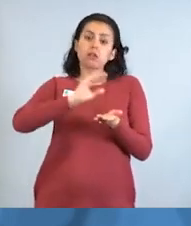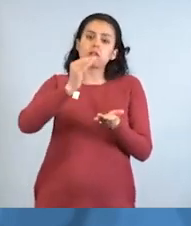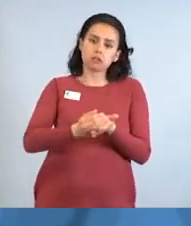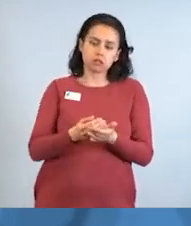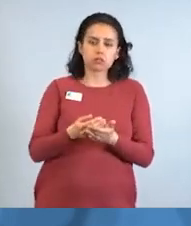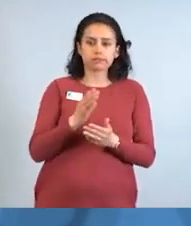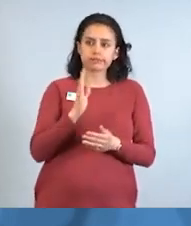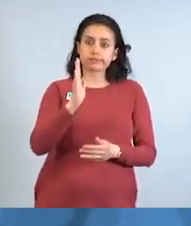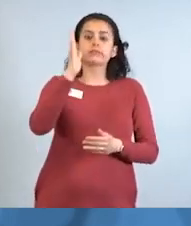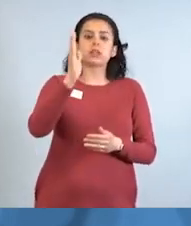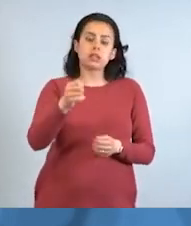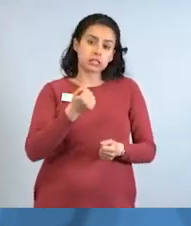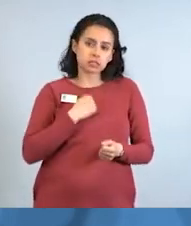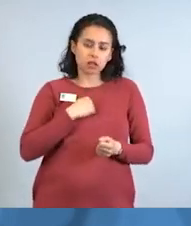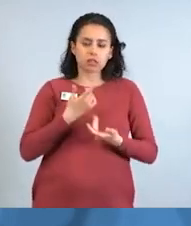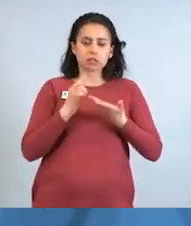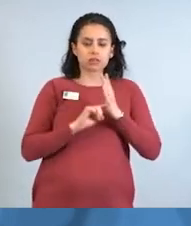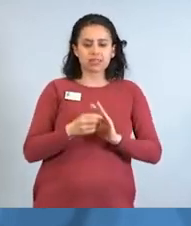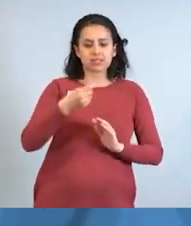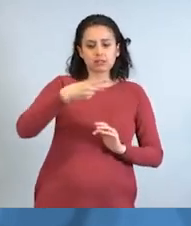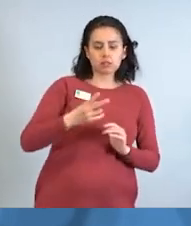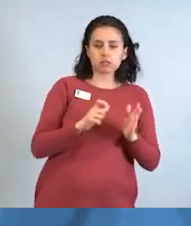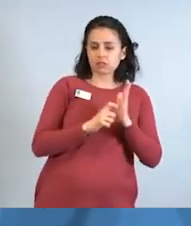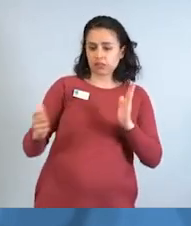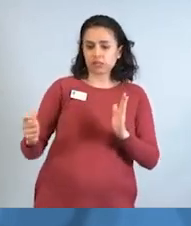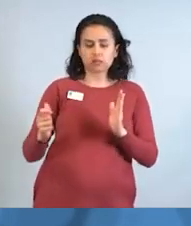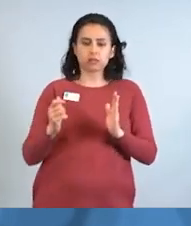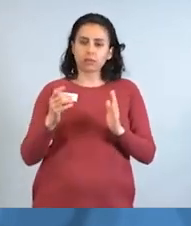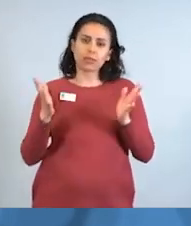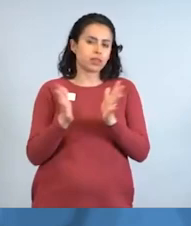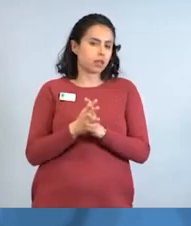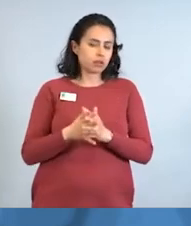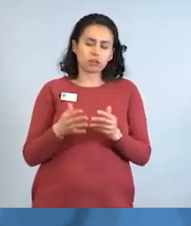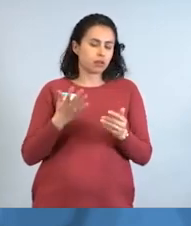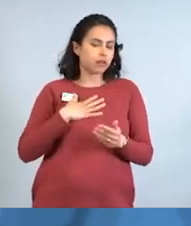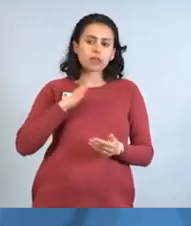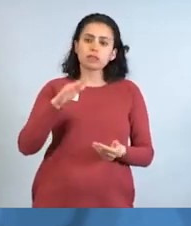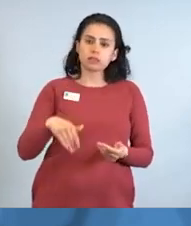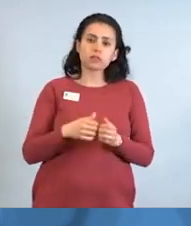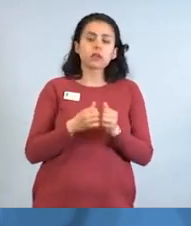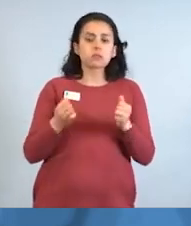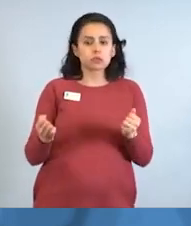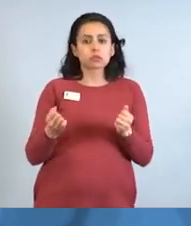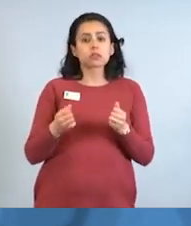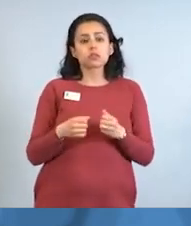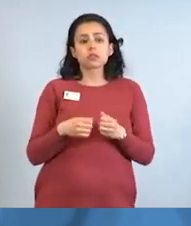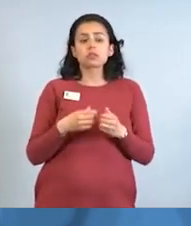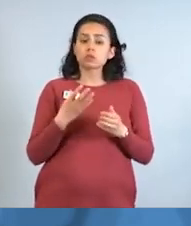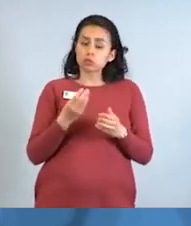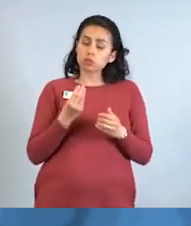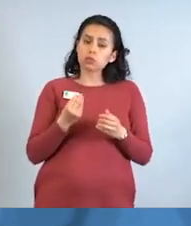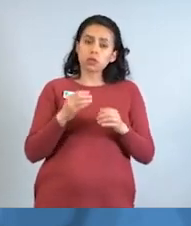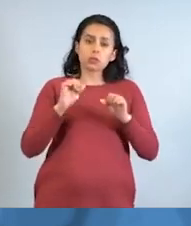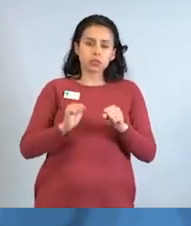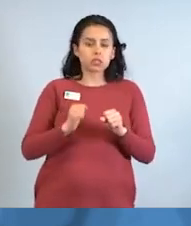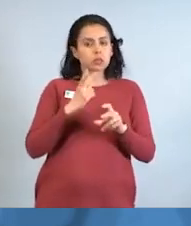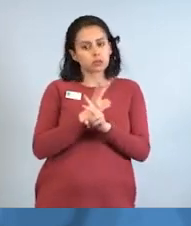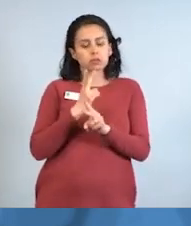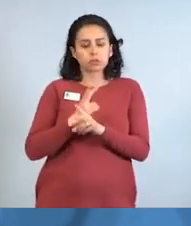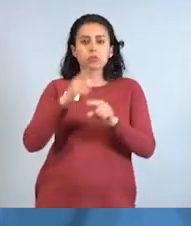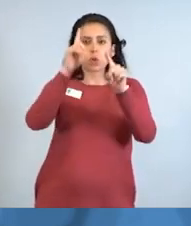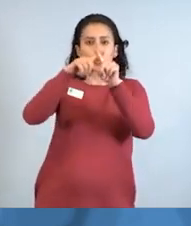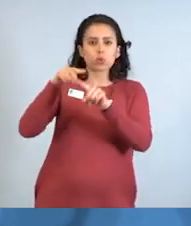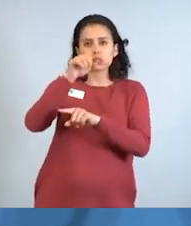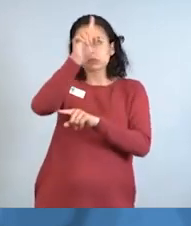Senhän ei päivälleen tarvitse olla 12 viikkoa, mutta ilman muuta kunnissa täytyy varmistaa rokotustoiminta niin,